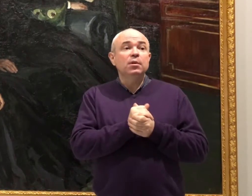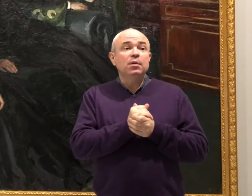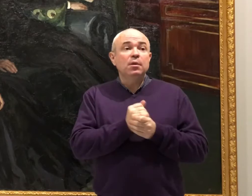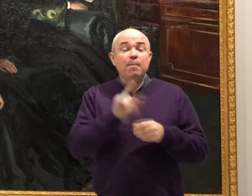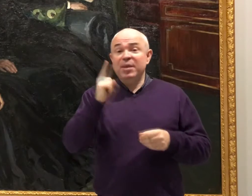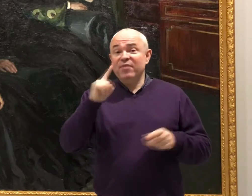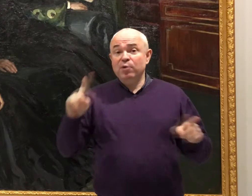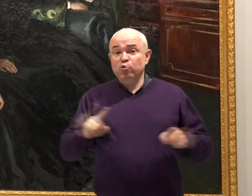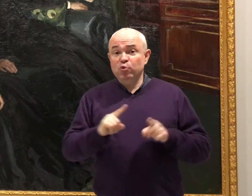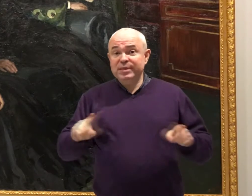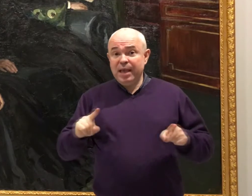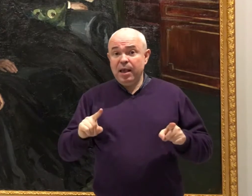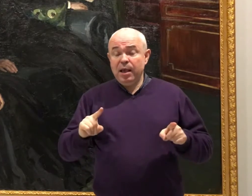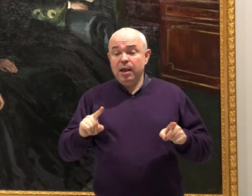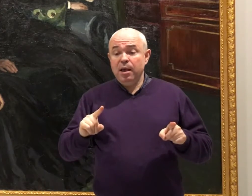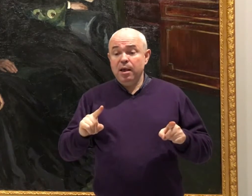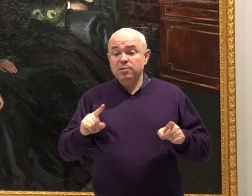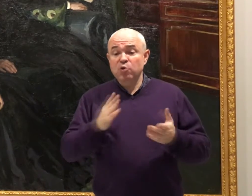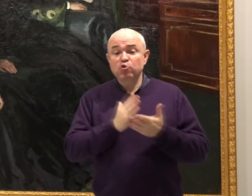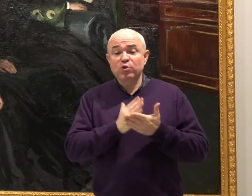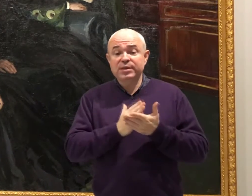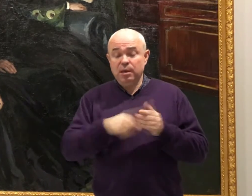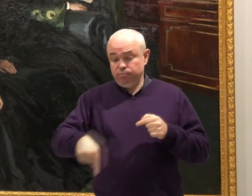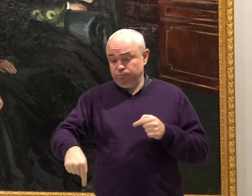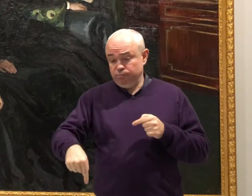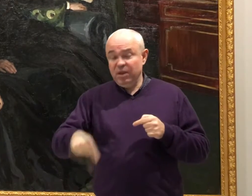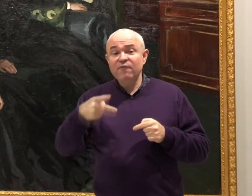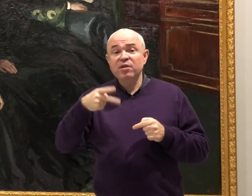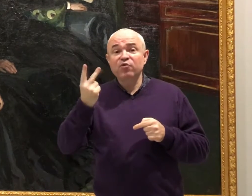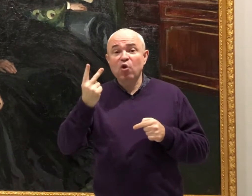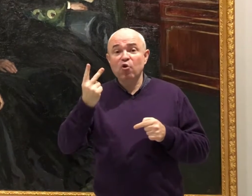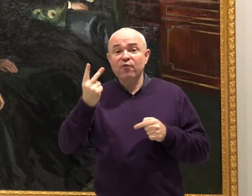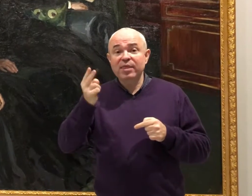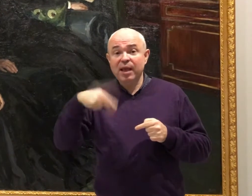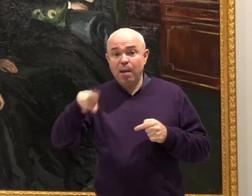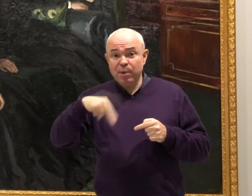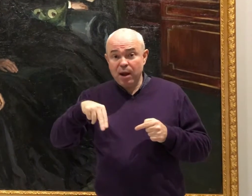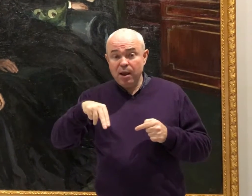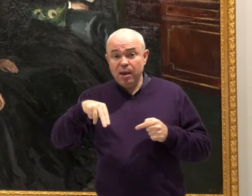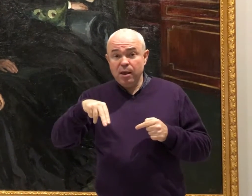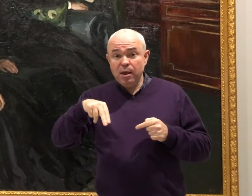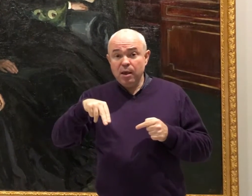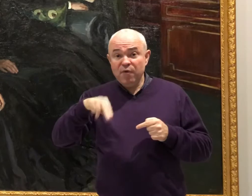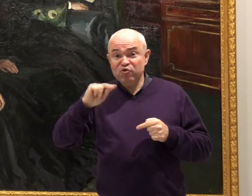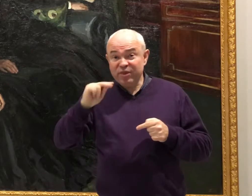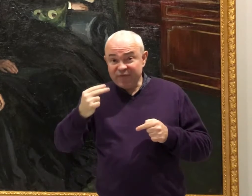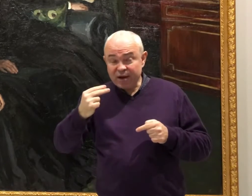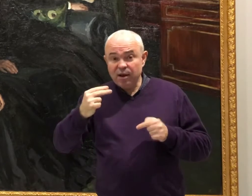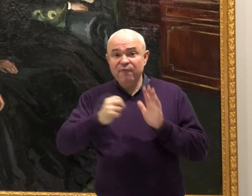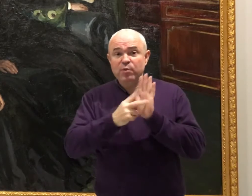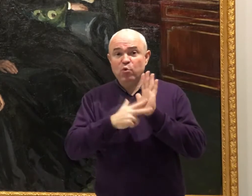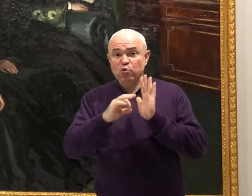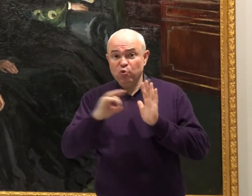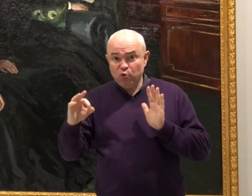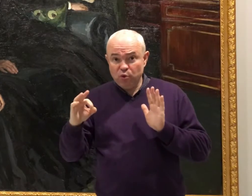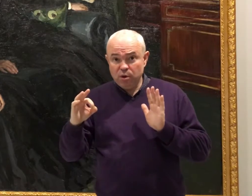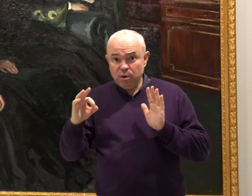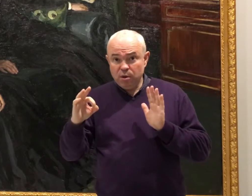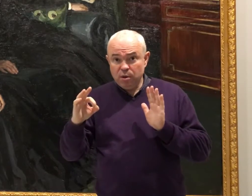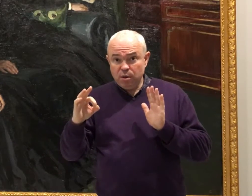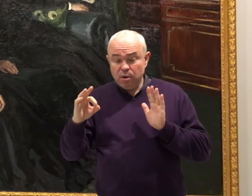Первая экскурсия состоится 22 декабря, четверг, в 18:00.